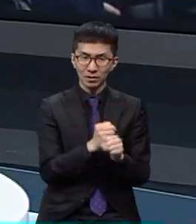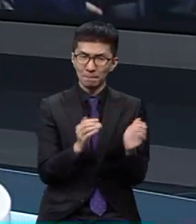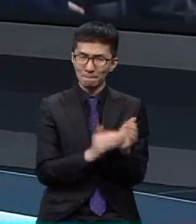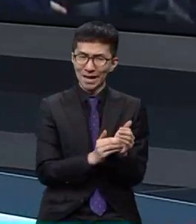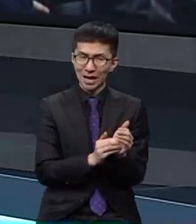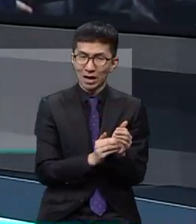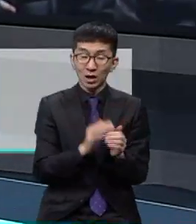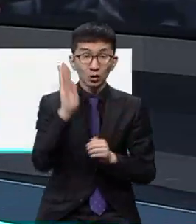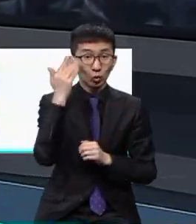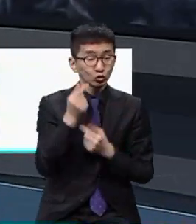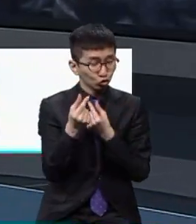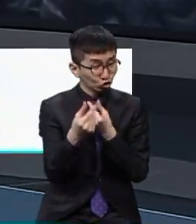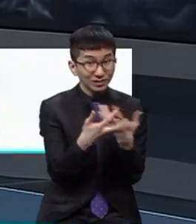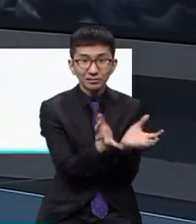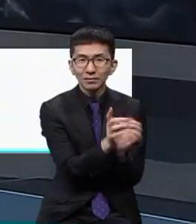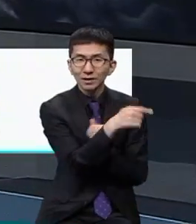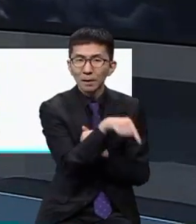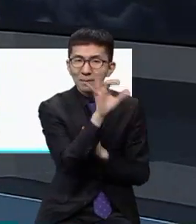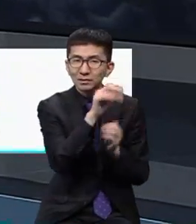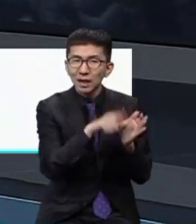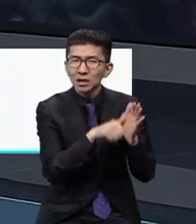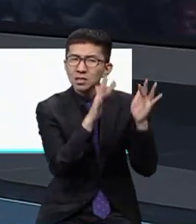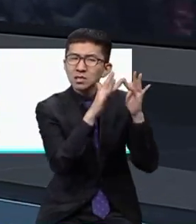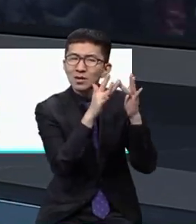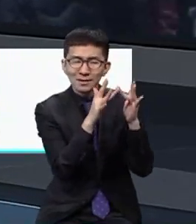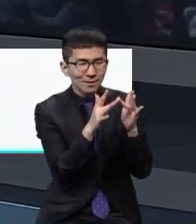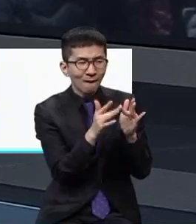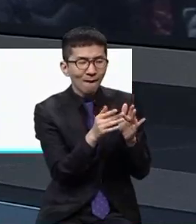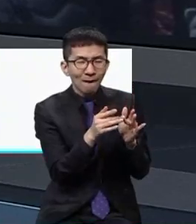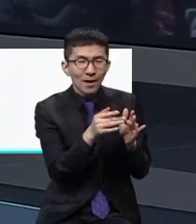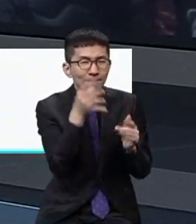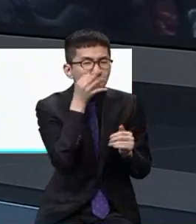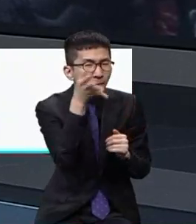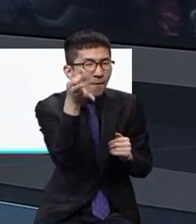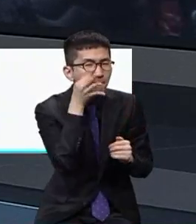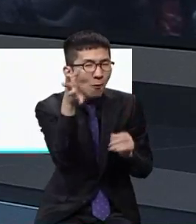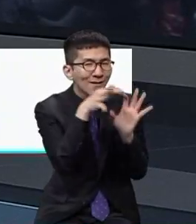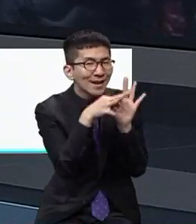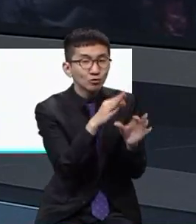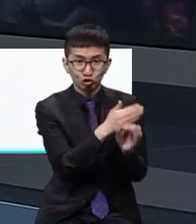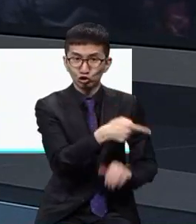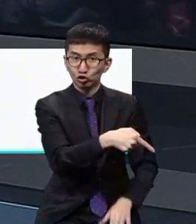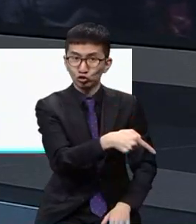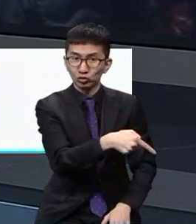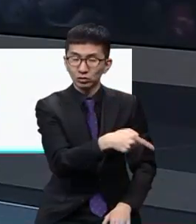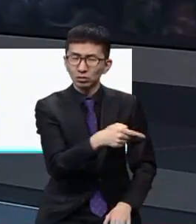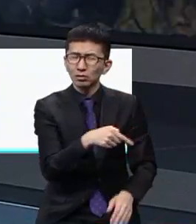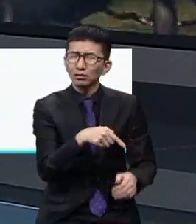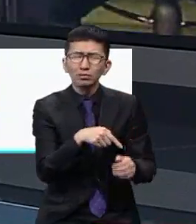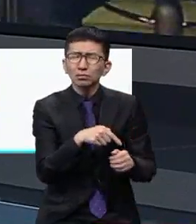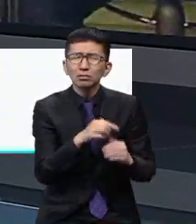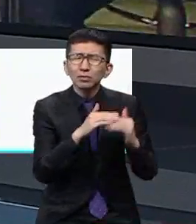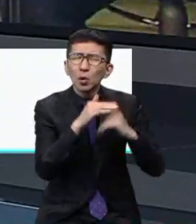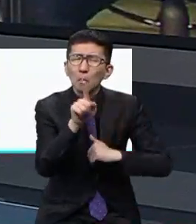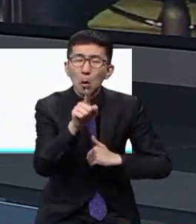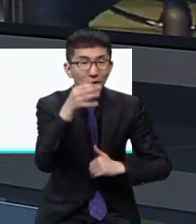특히 최근 일본 우익세력은 온라인에서 영향력을 키우는 데 주력하고 있습니다. 어떤 식인지 도쿄 유성재 특파원이